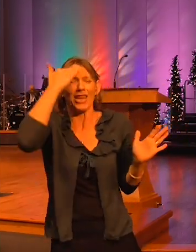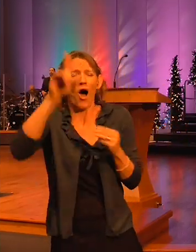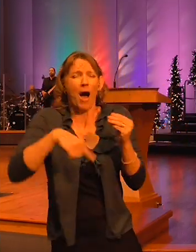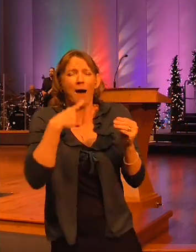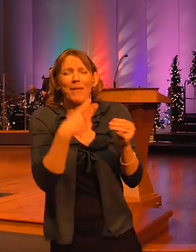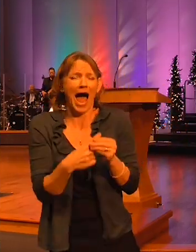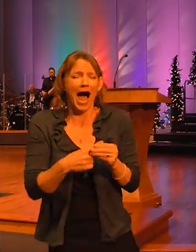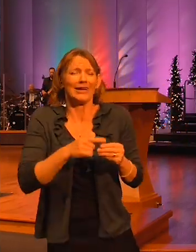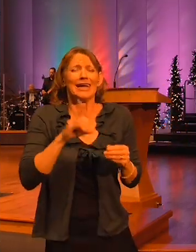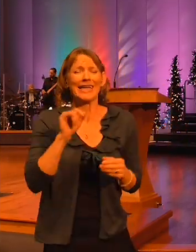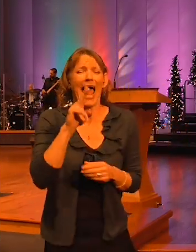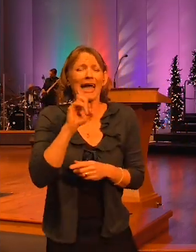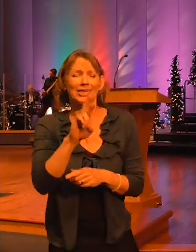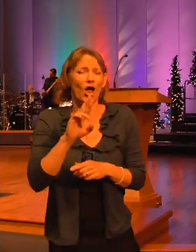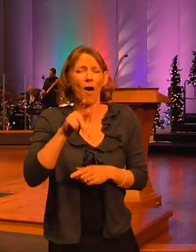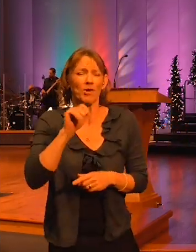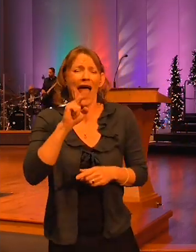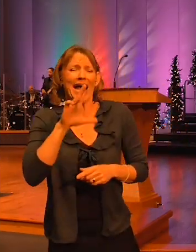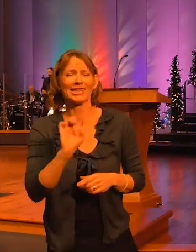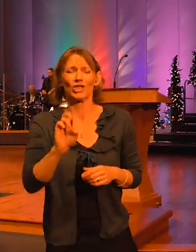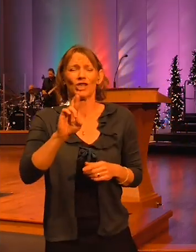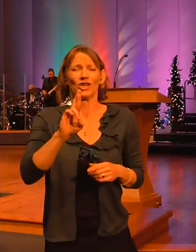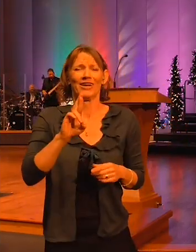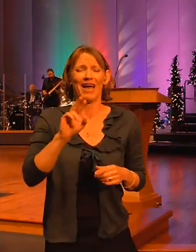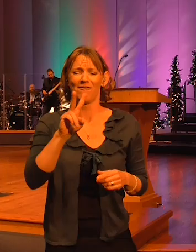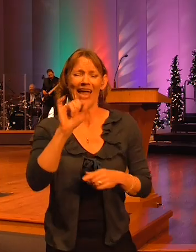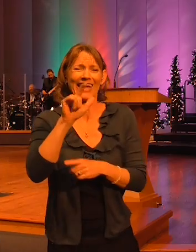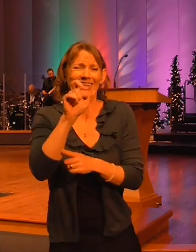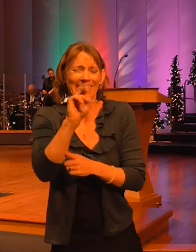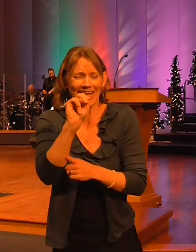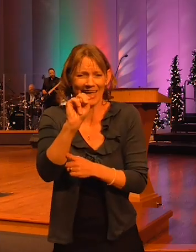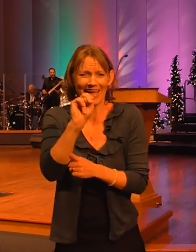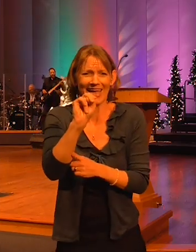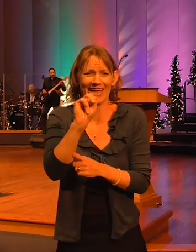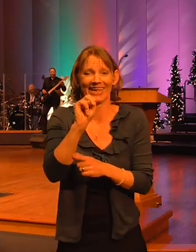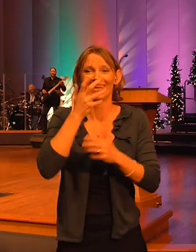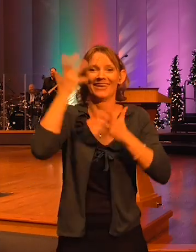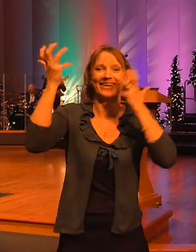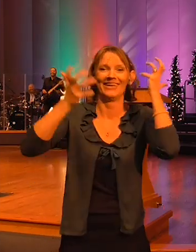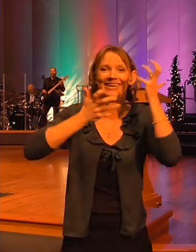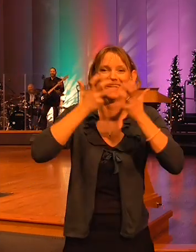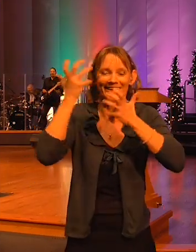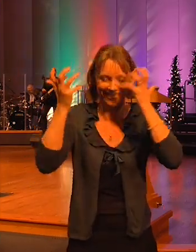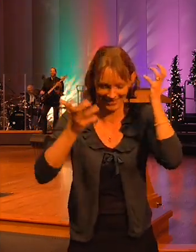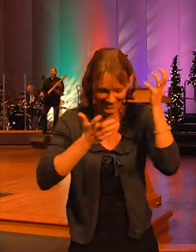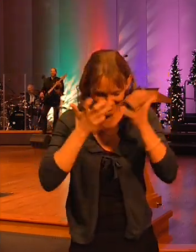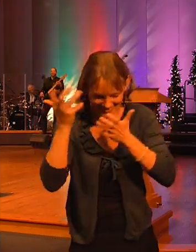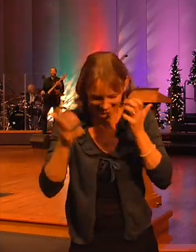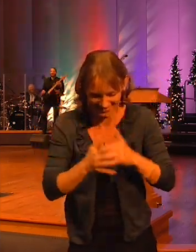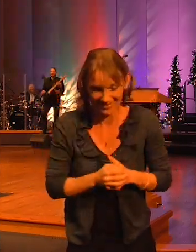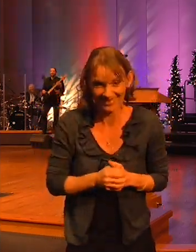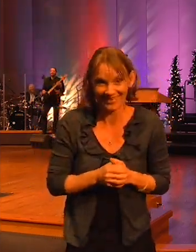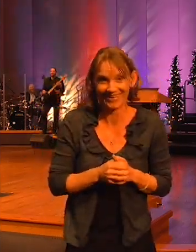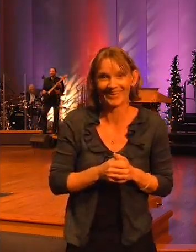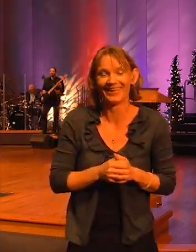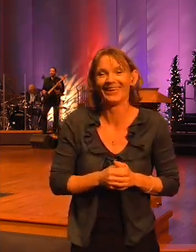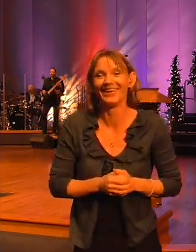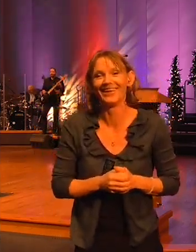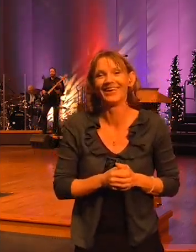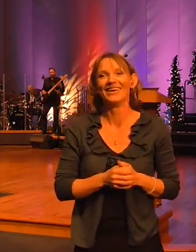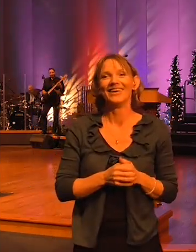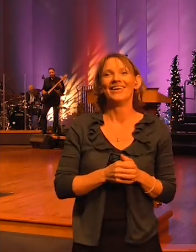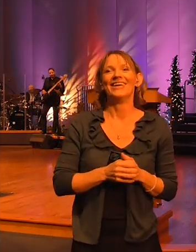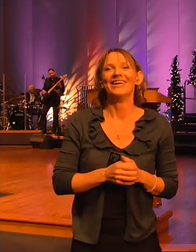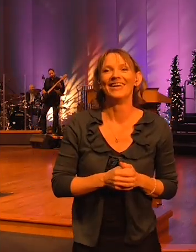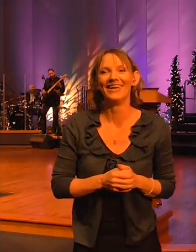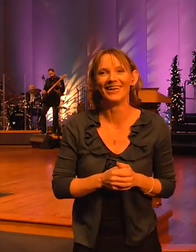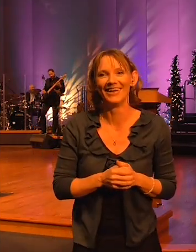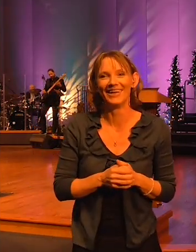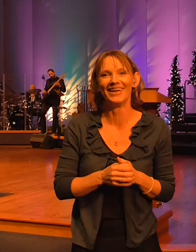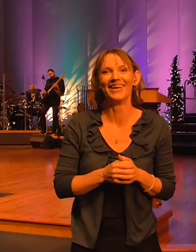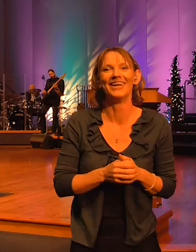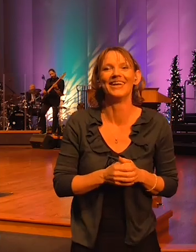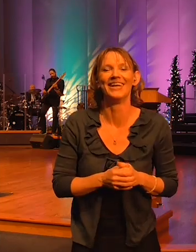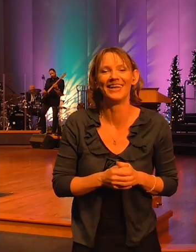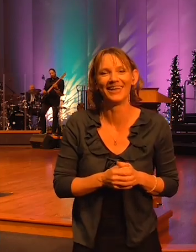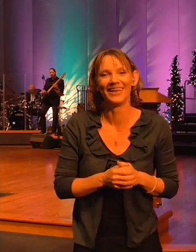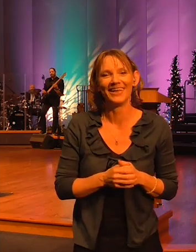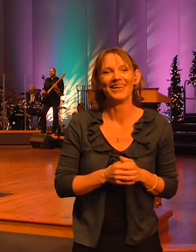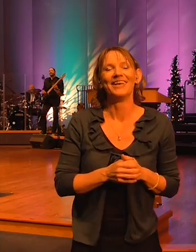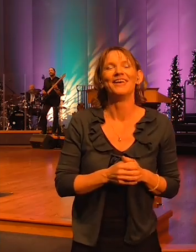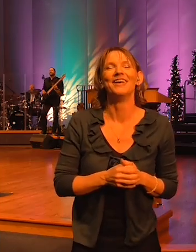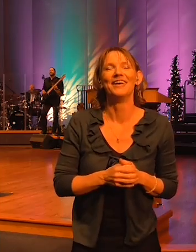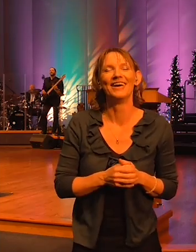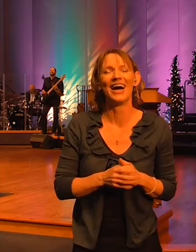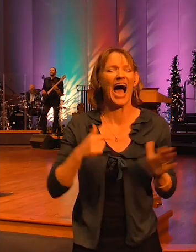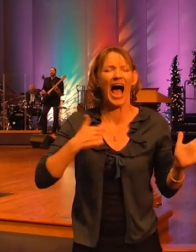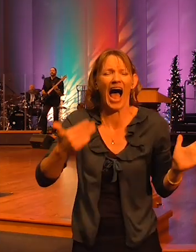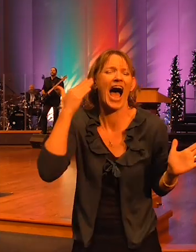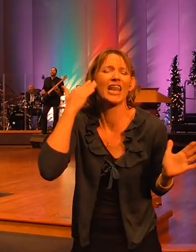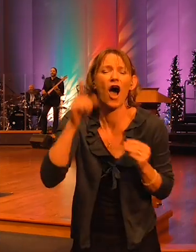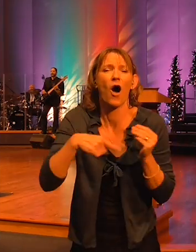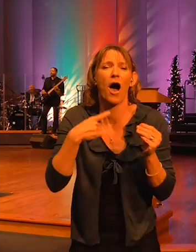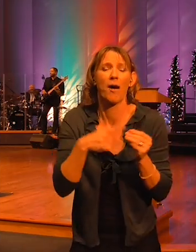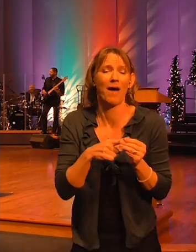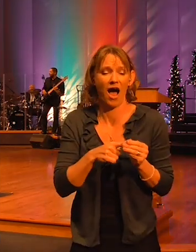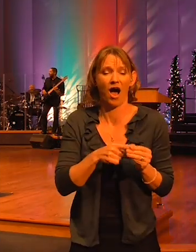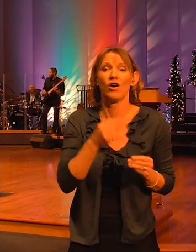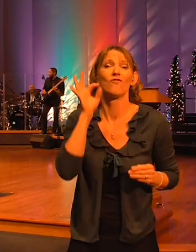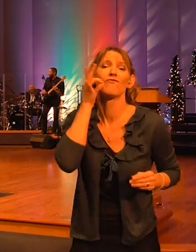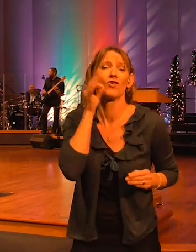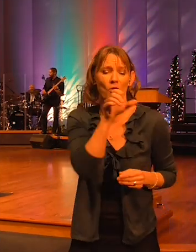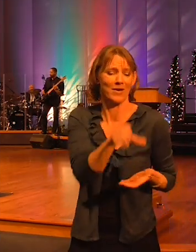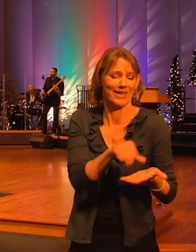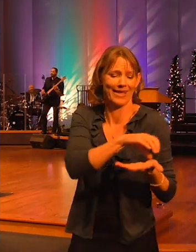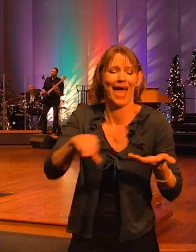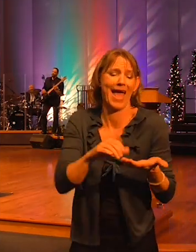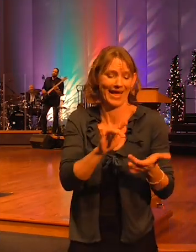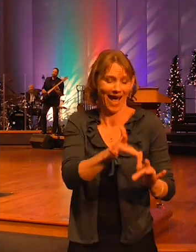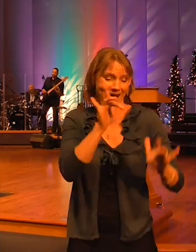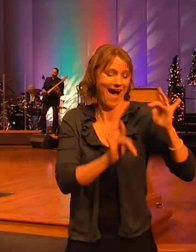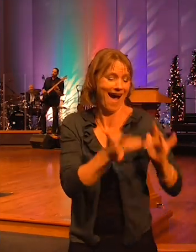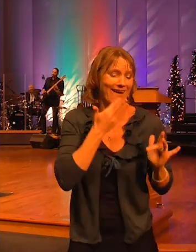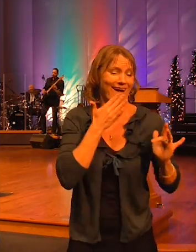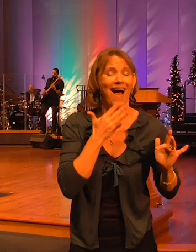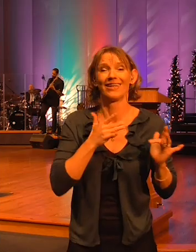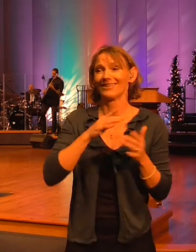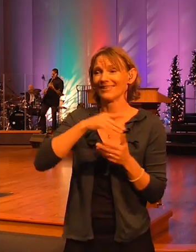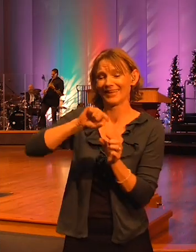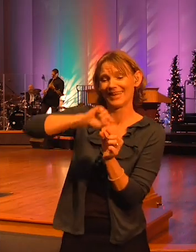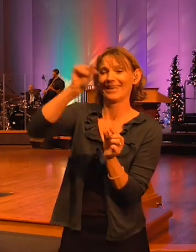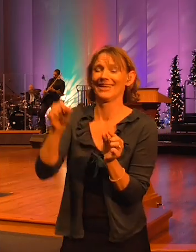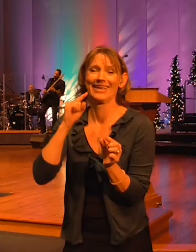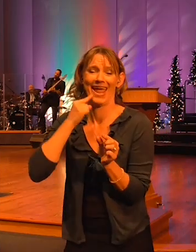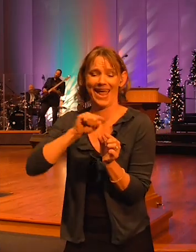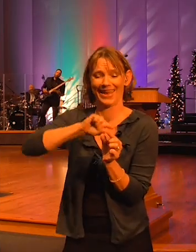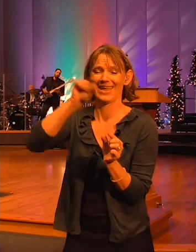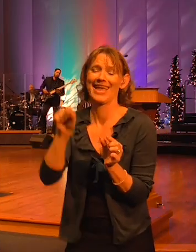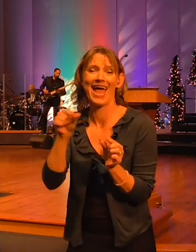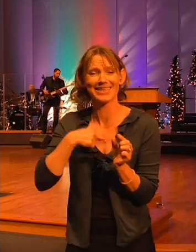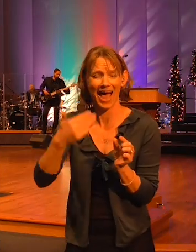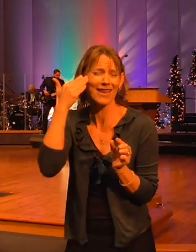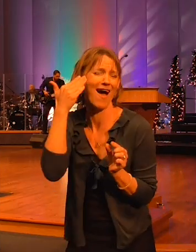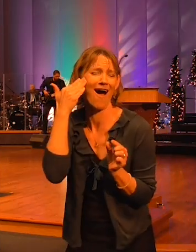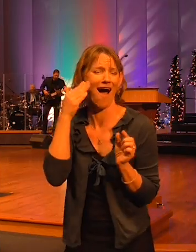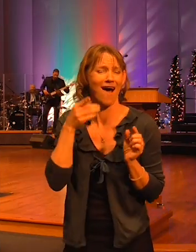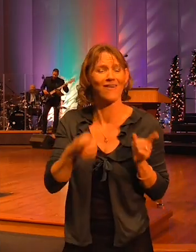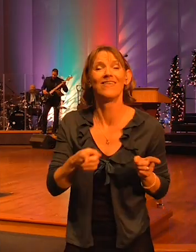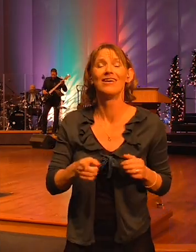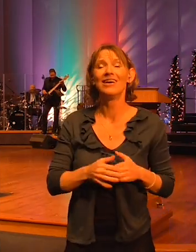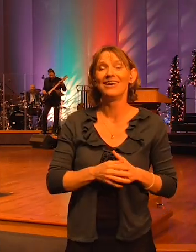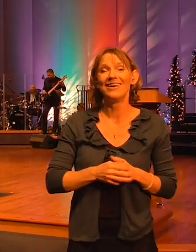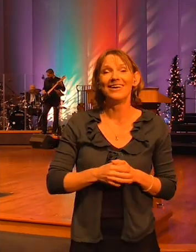[Música] en Sé sobre pasteles de frutas de colores brillantes y bastones de caramelo [Música] dicen que el rojo y el verde